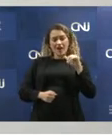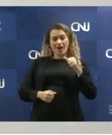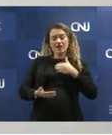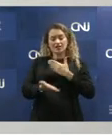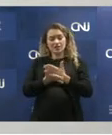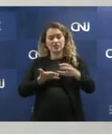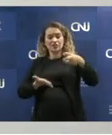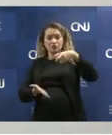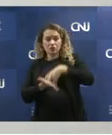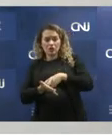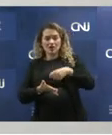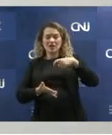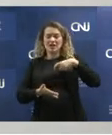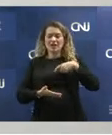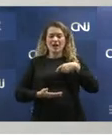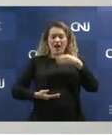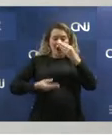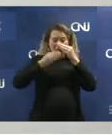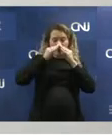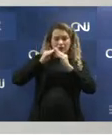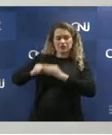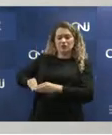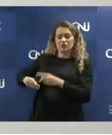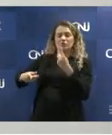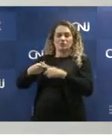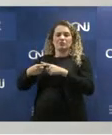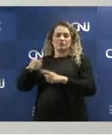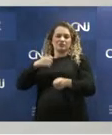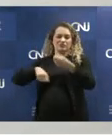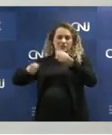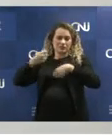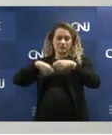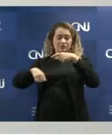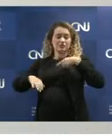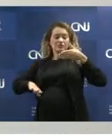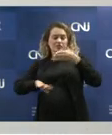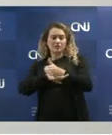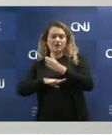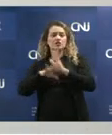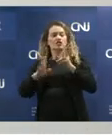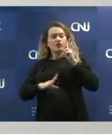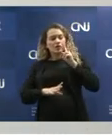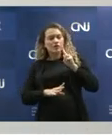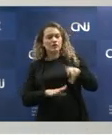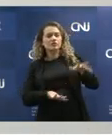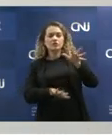em estado de completo abandono por parte das administrações do Tribunal. Isso foi reconhecido inclusive pelo desembargador Fábio